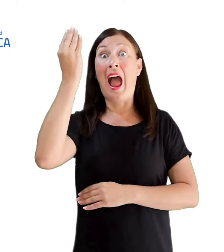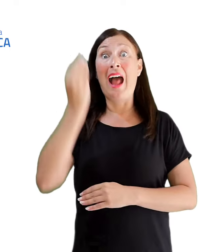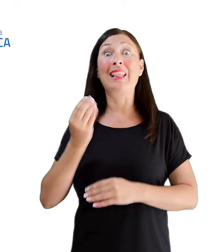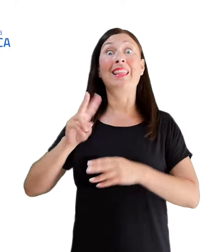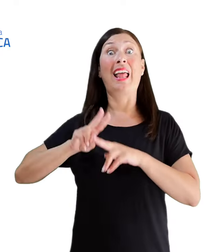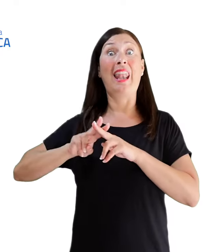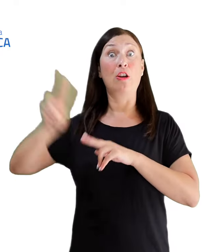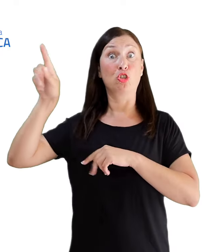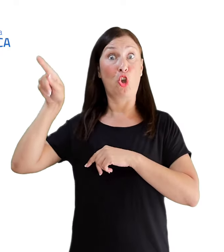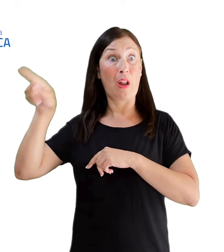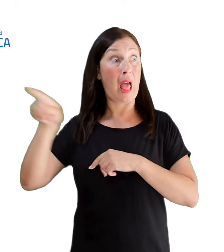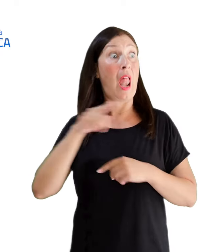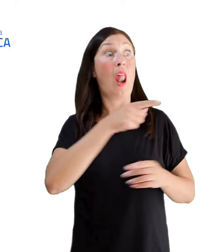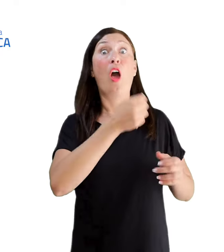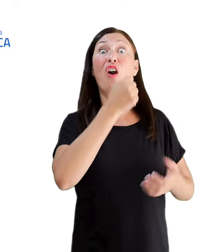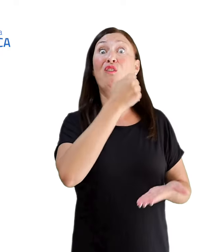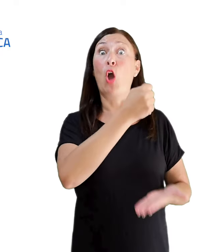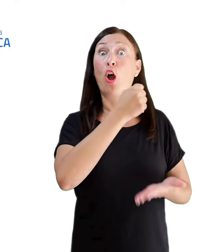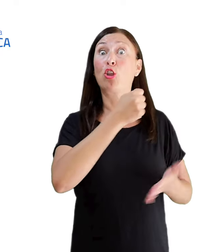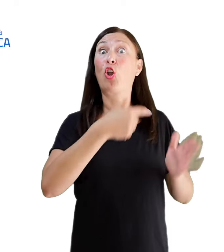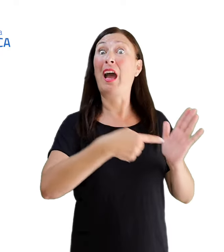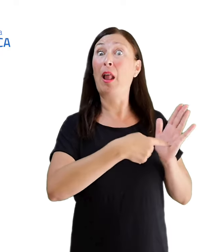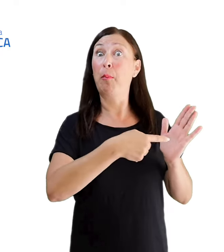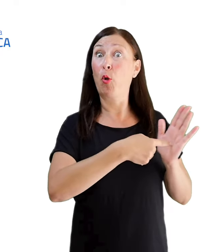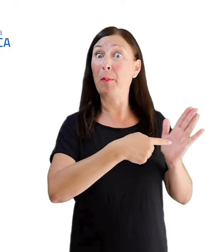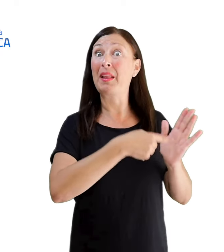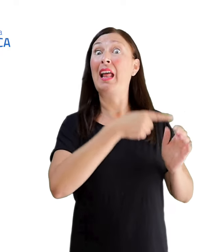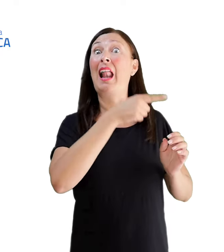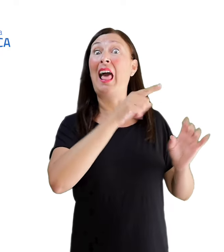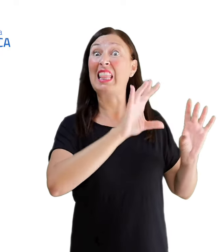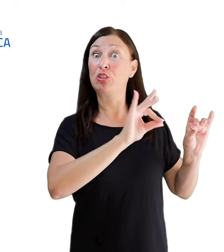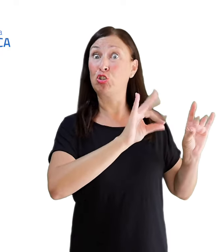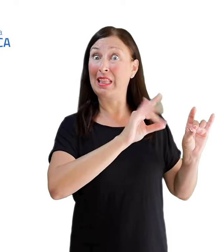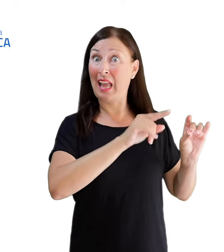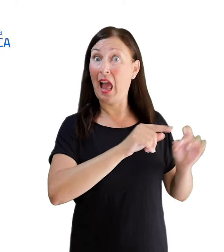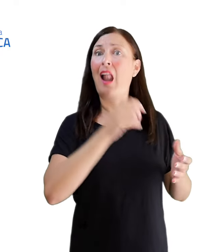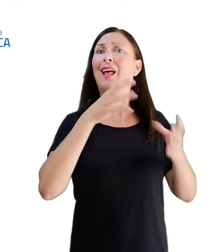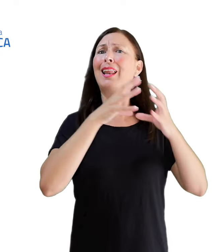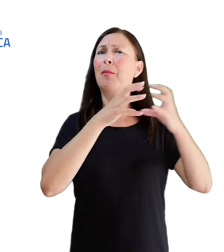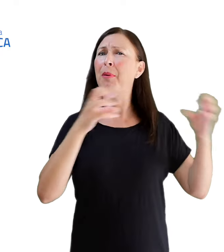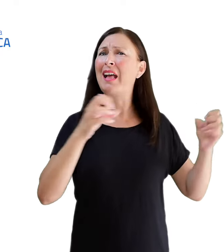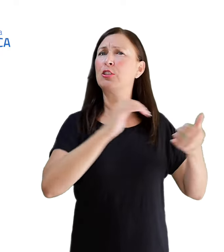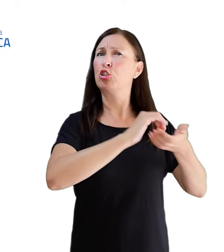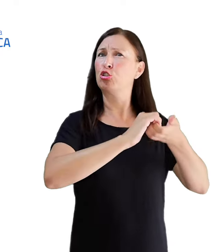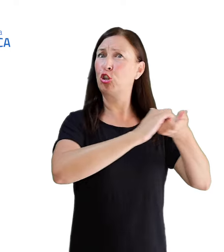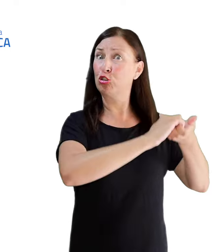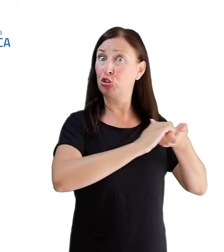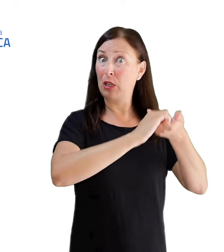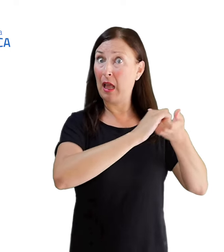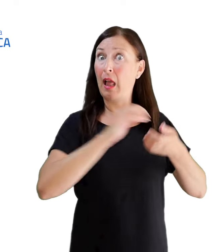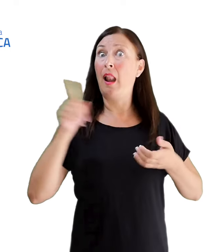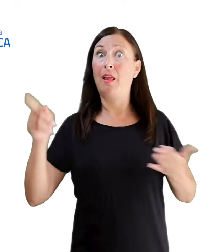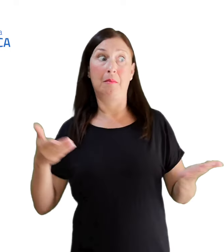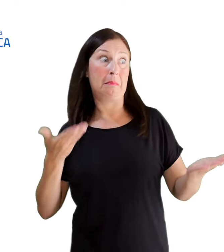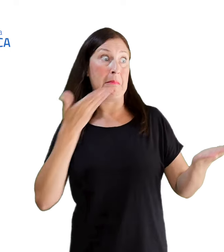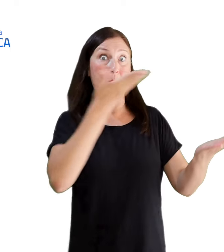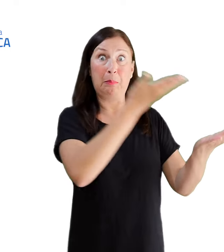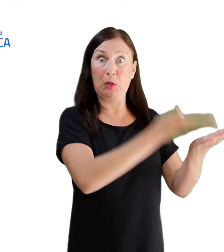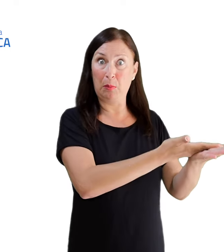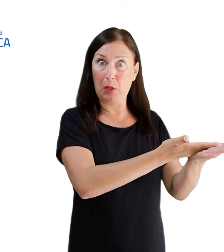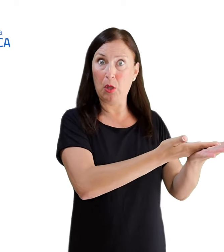L’Ente Nazionale per la protezione e l'assistenza dei Sordi ETS APS, nell’ambito del Bando “Prospettive” Iniziative innovative per accrescere le competenze digitali e